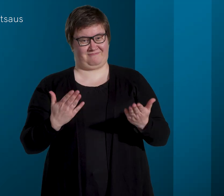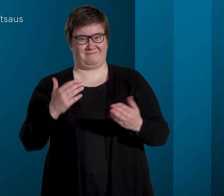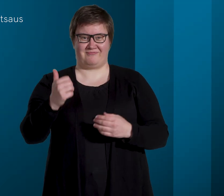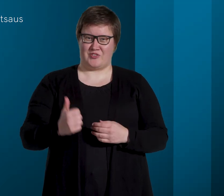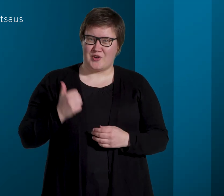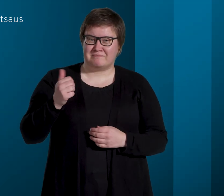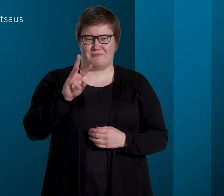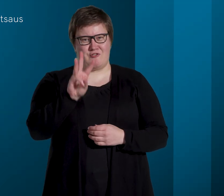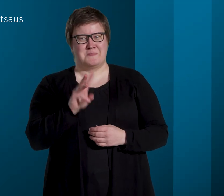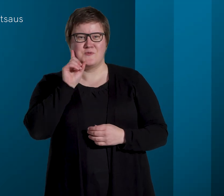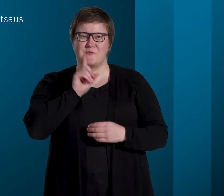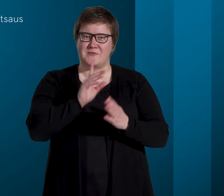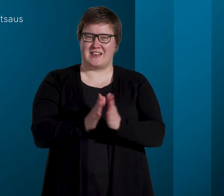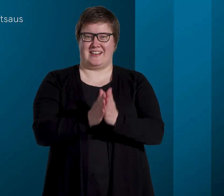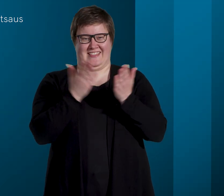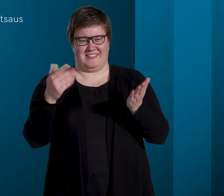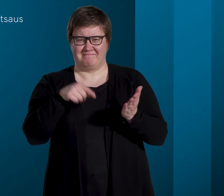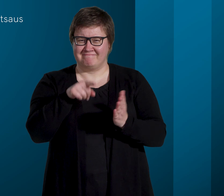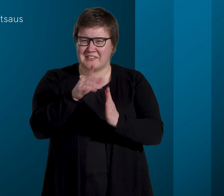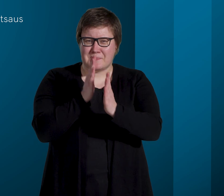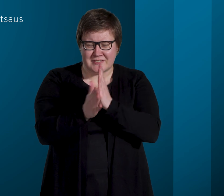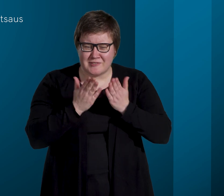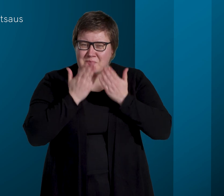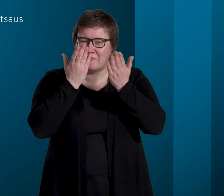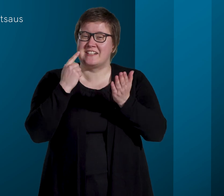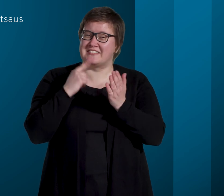Vuoden kolmannessa Kuurojen Lehdessä pääset lukemaan muun muassa -